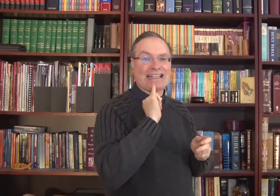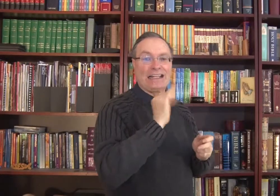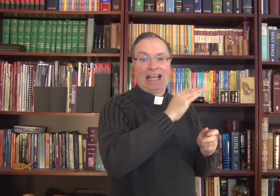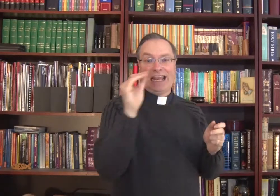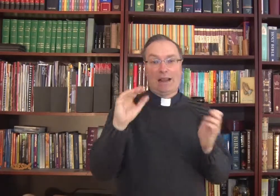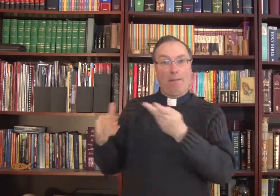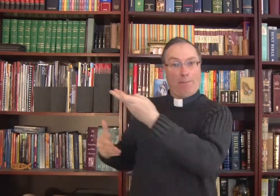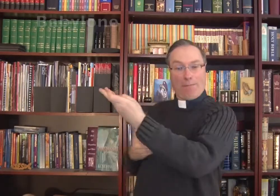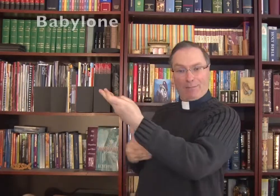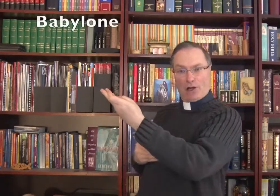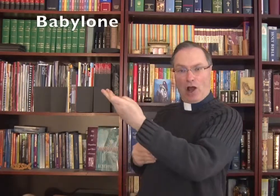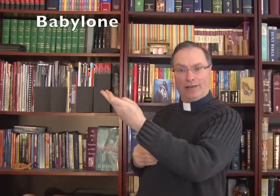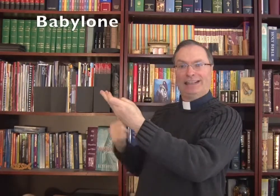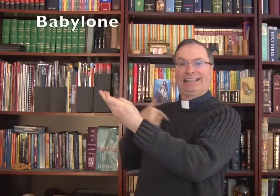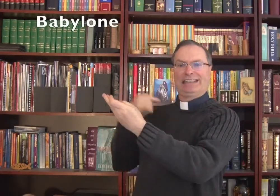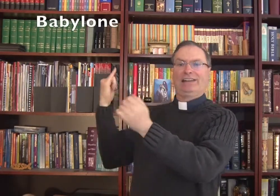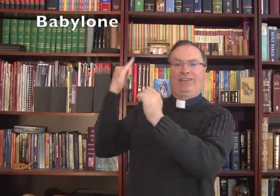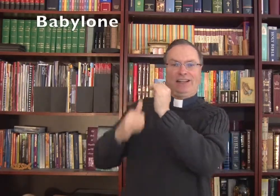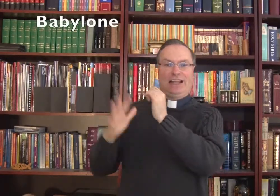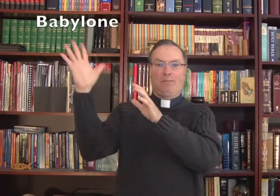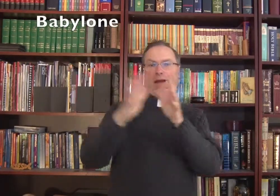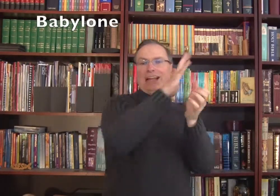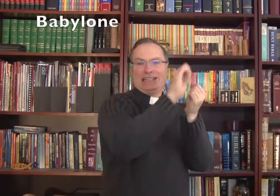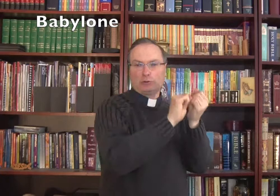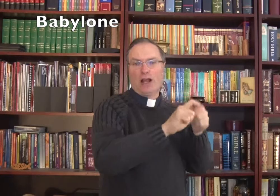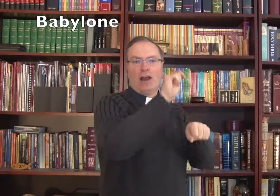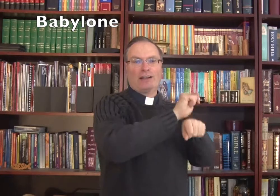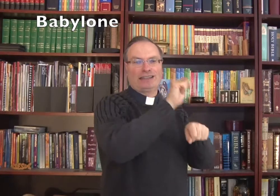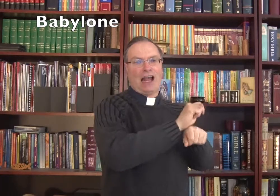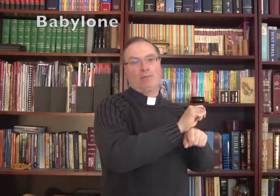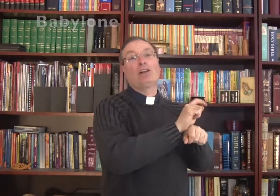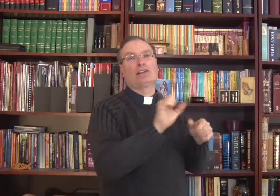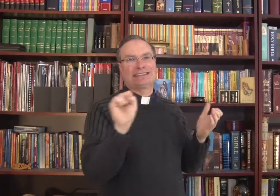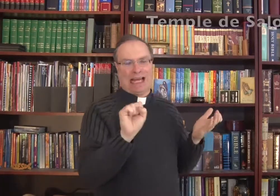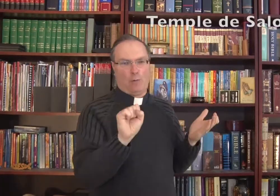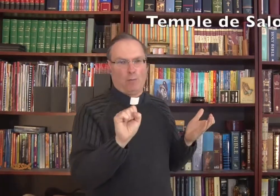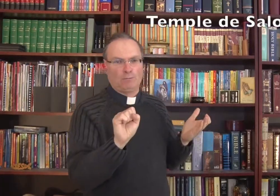et Babylone qui finirent par détruire le temple de Salomon.